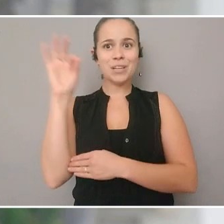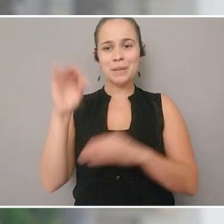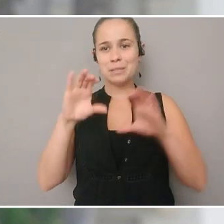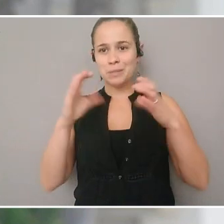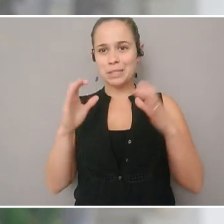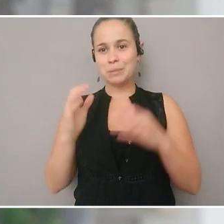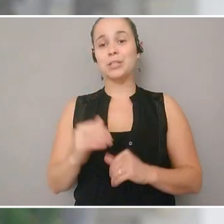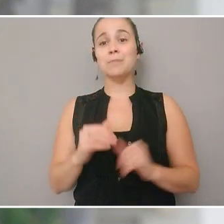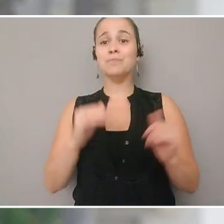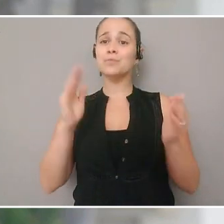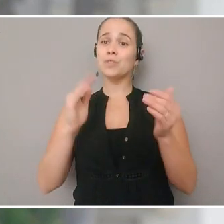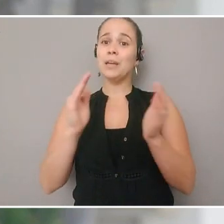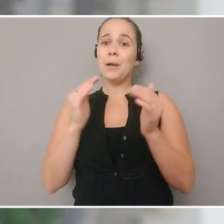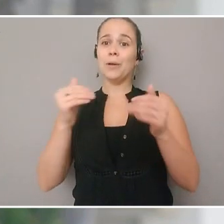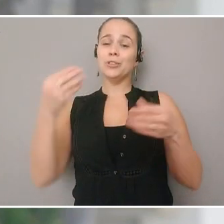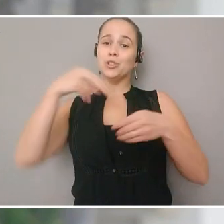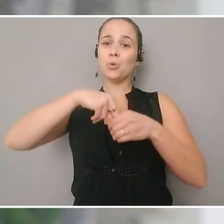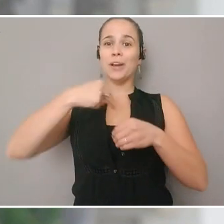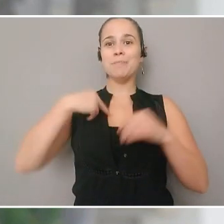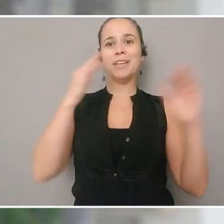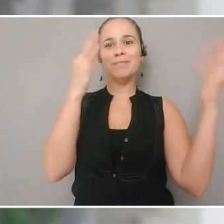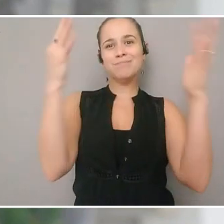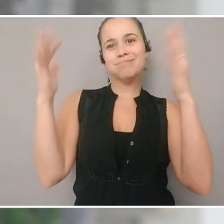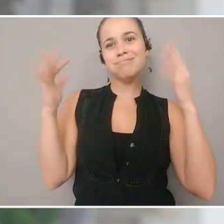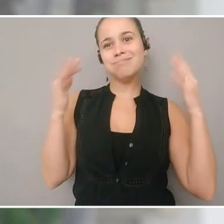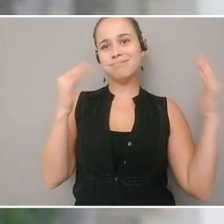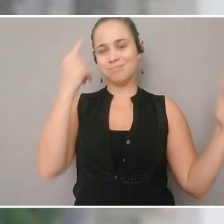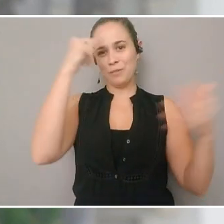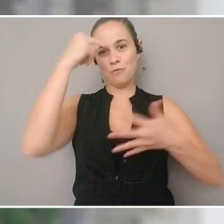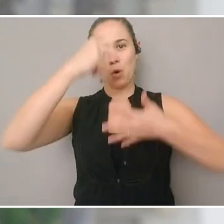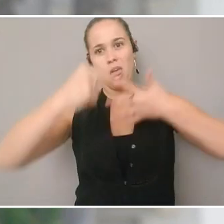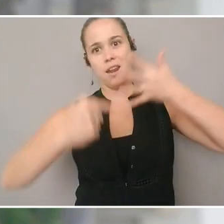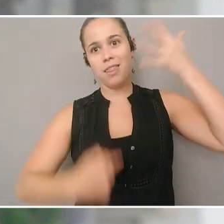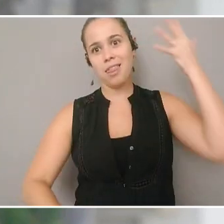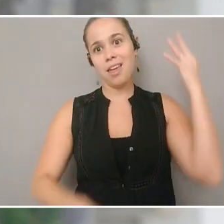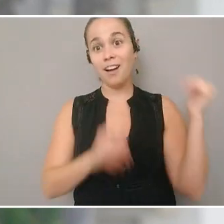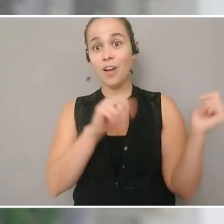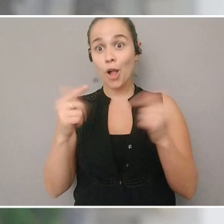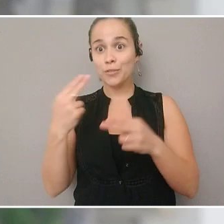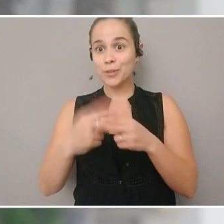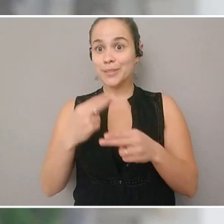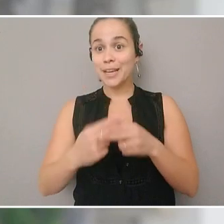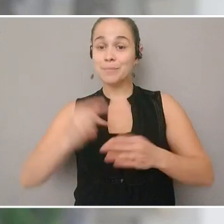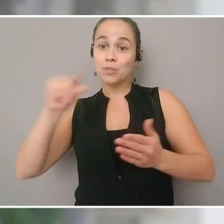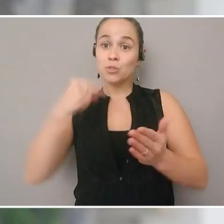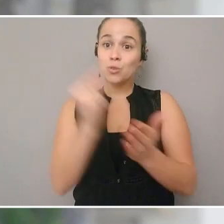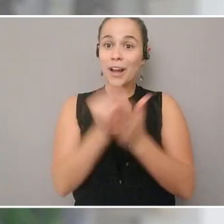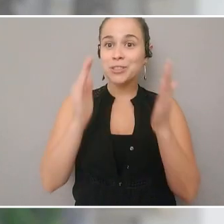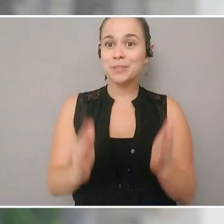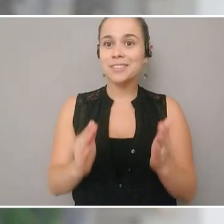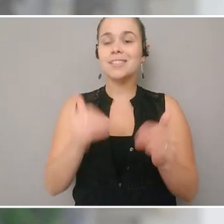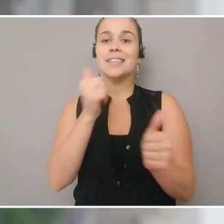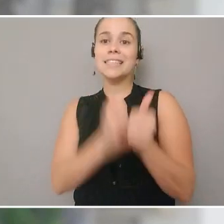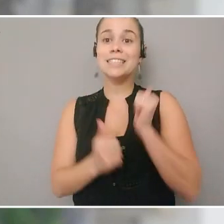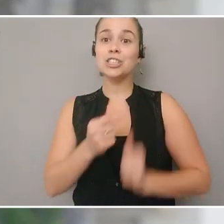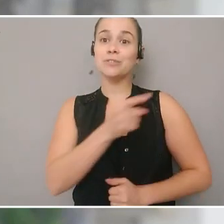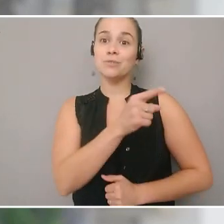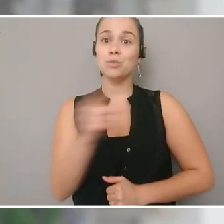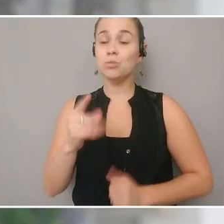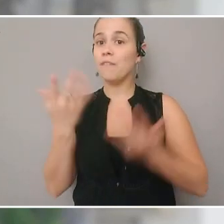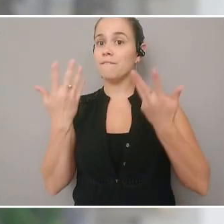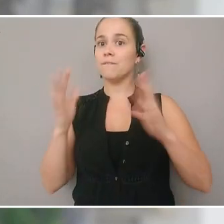todos ellos una ronda de aplausos. Graduados,